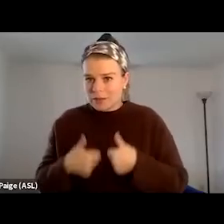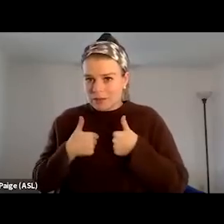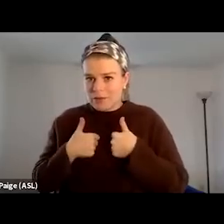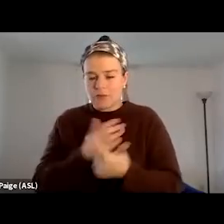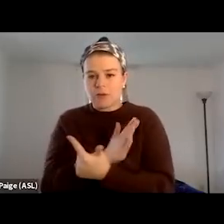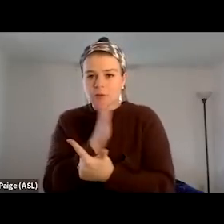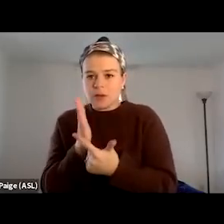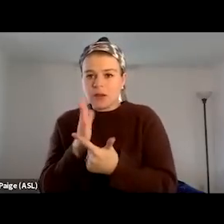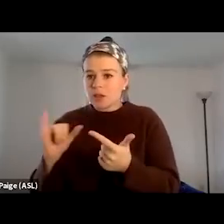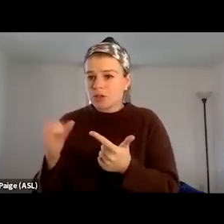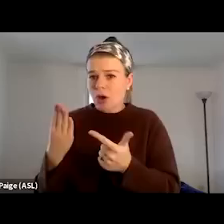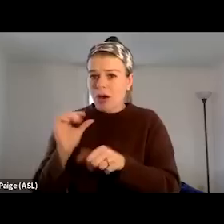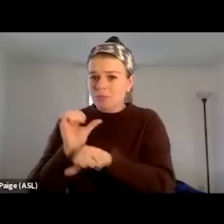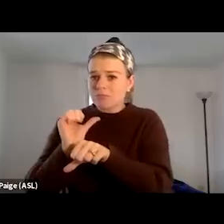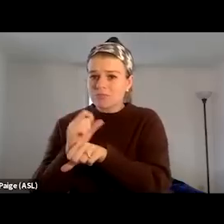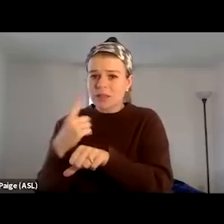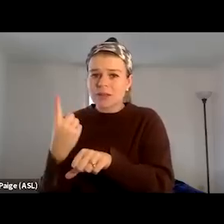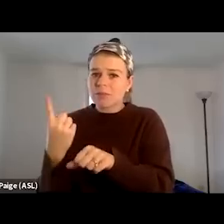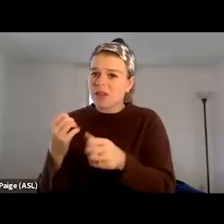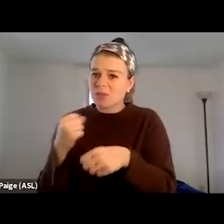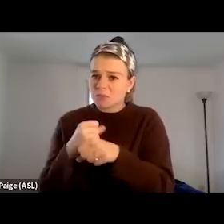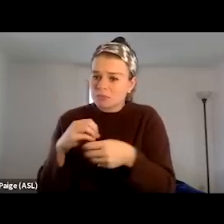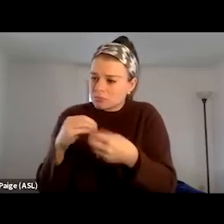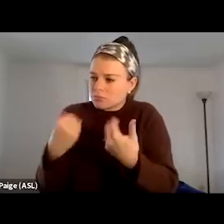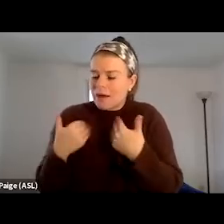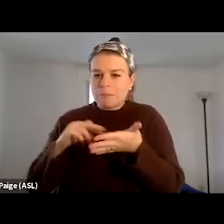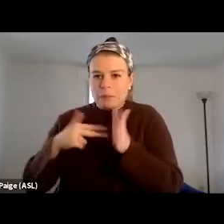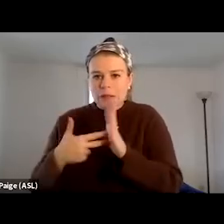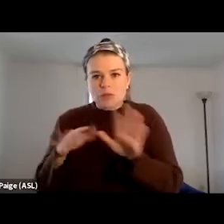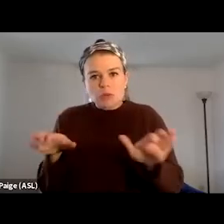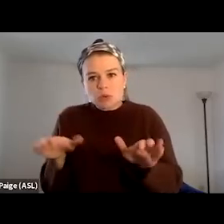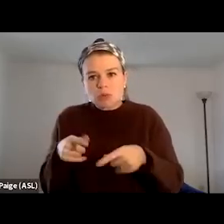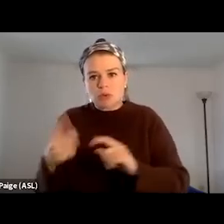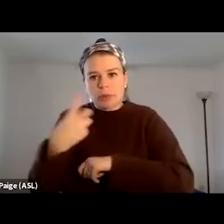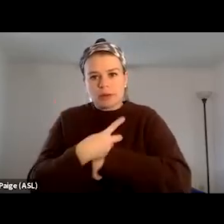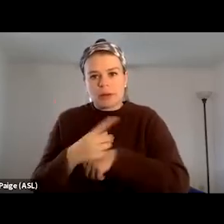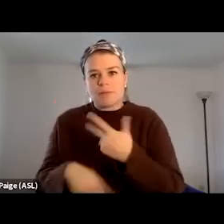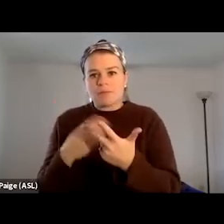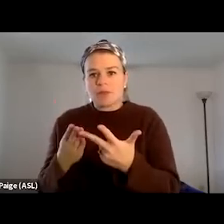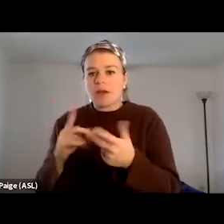un trabajo o algo significativo que hacer durante el día, y un amigo o alguien a quien amar.